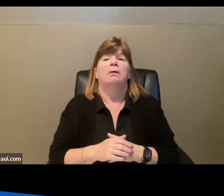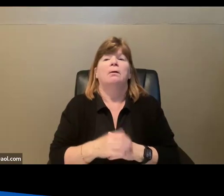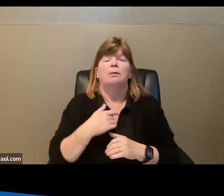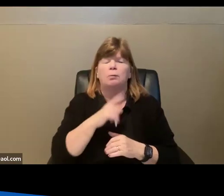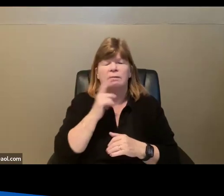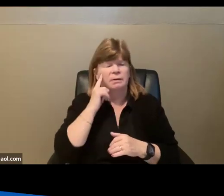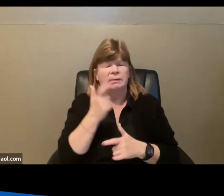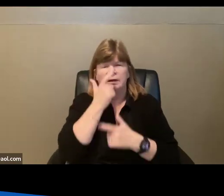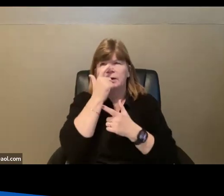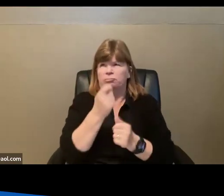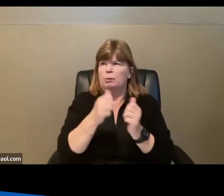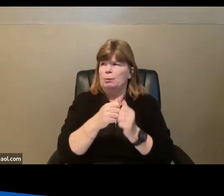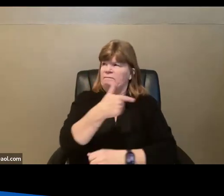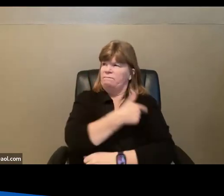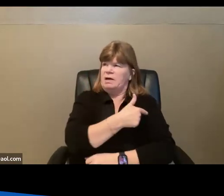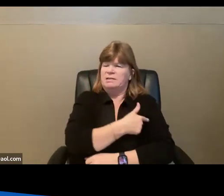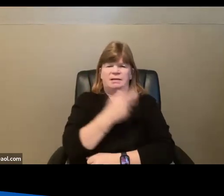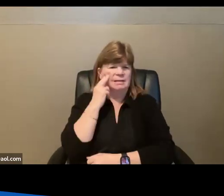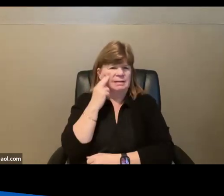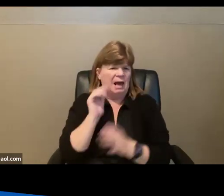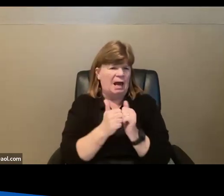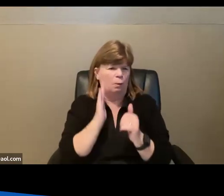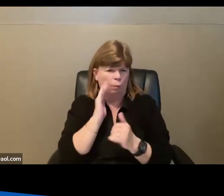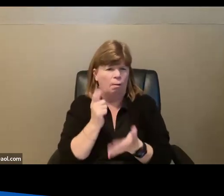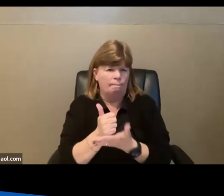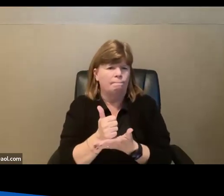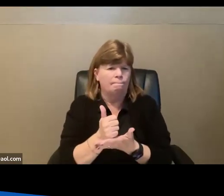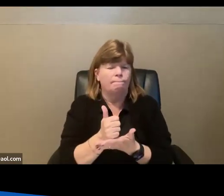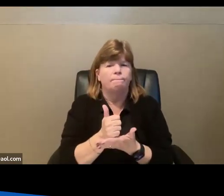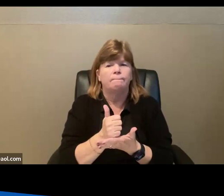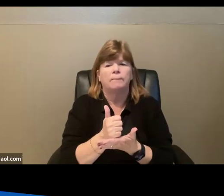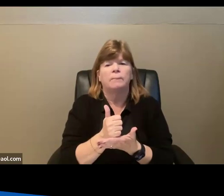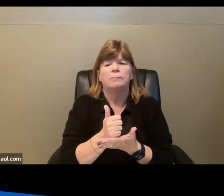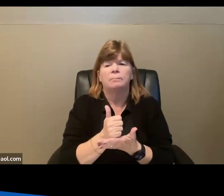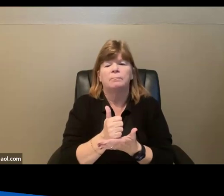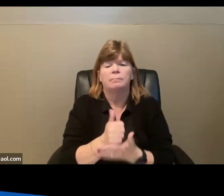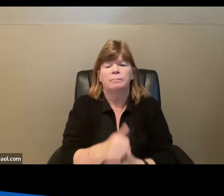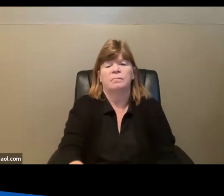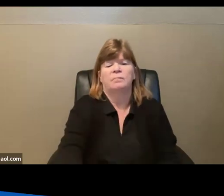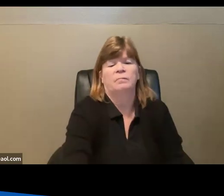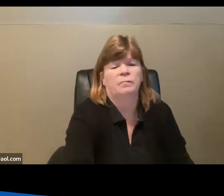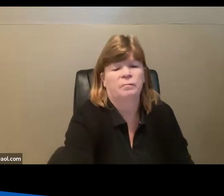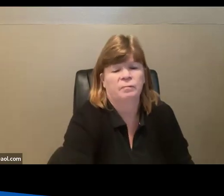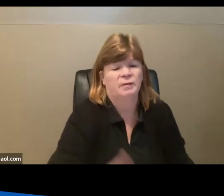vacunas ver cómo eso ayudará porque podría ayudar tal vez a todo tipo de cosas.